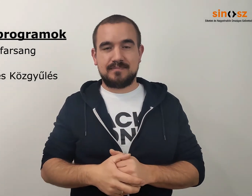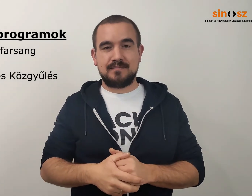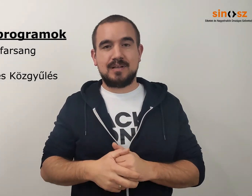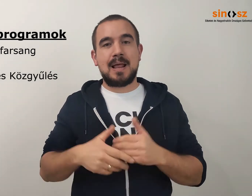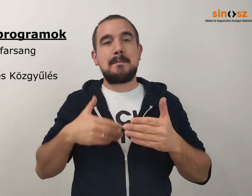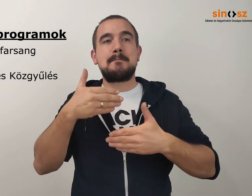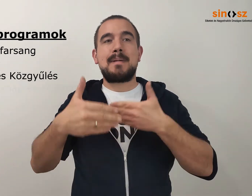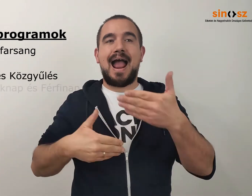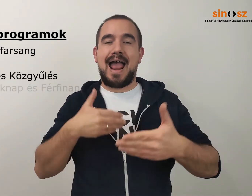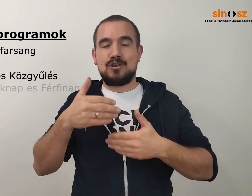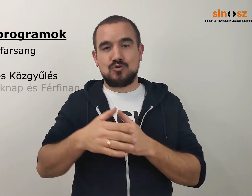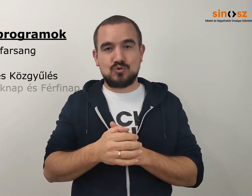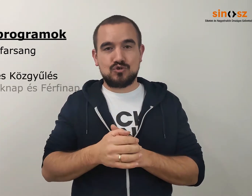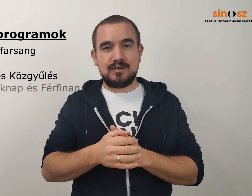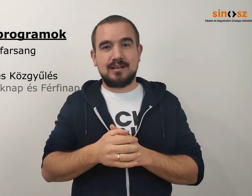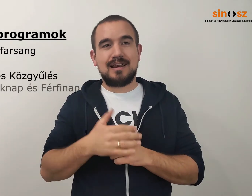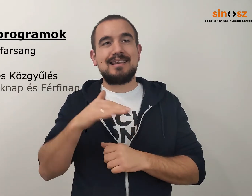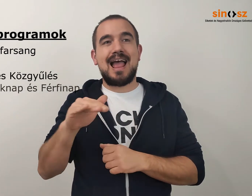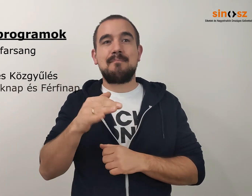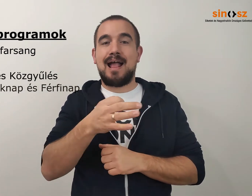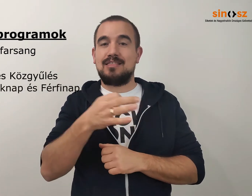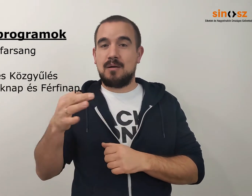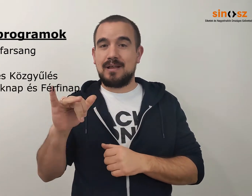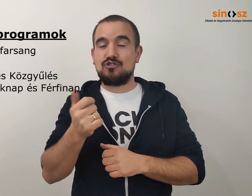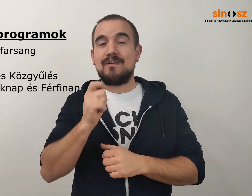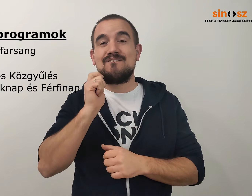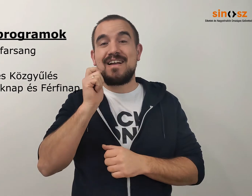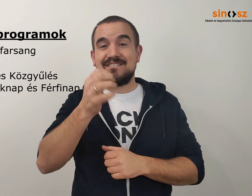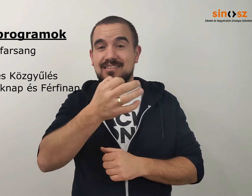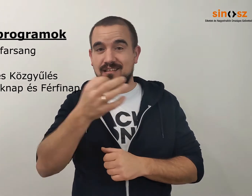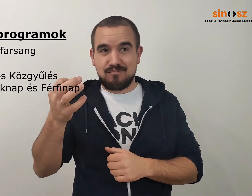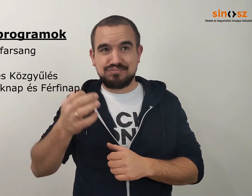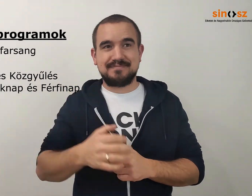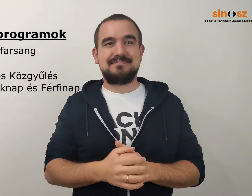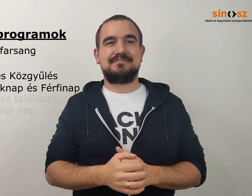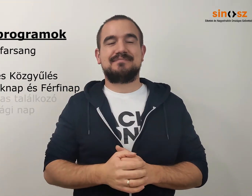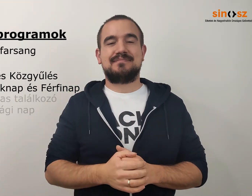Májusban gyermeknap és férfinap.